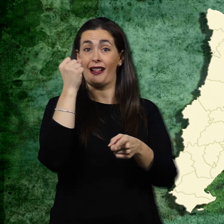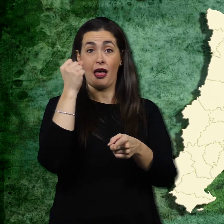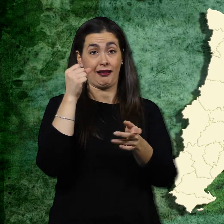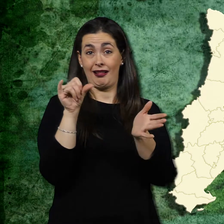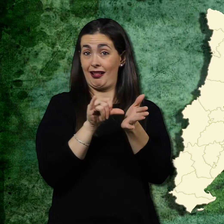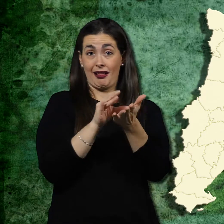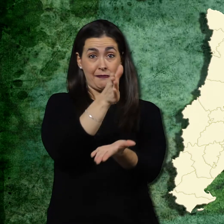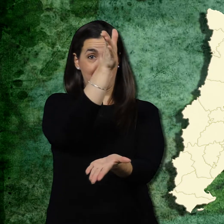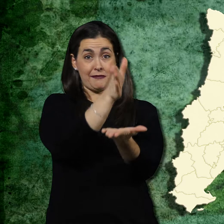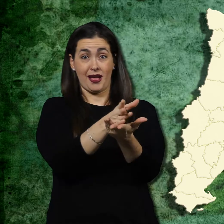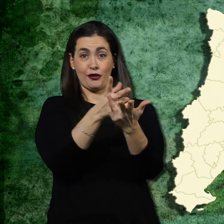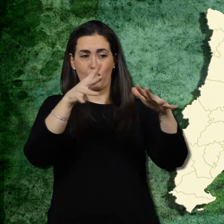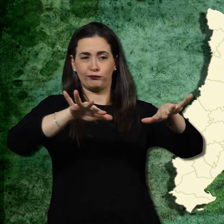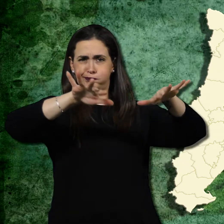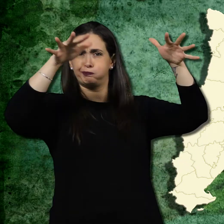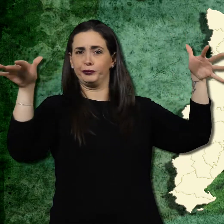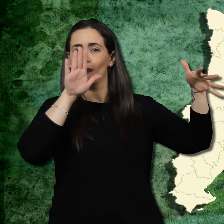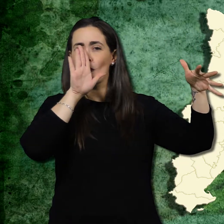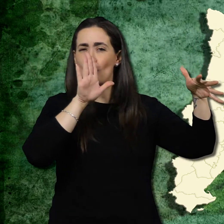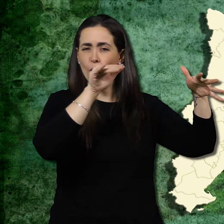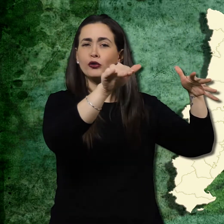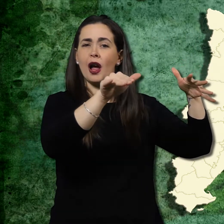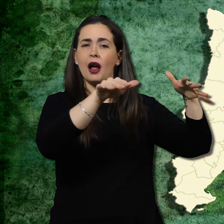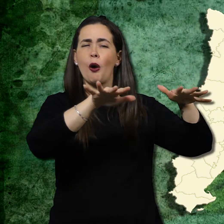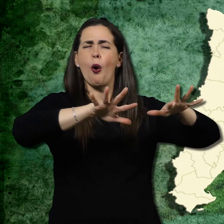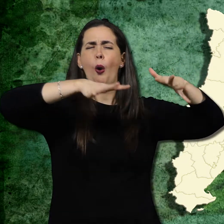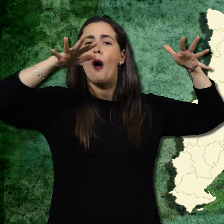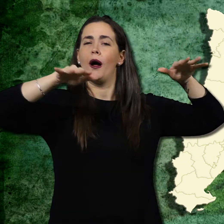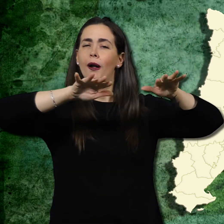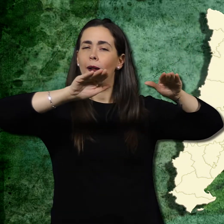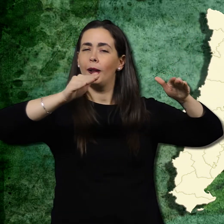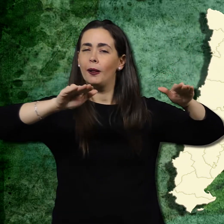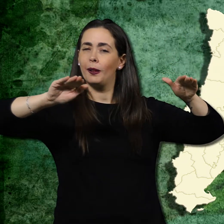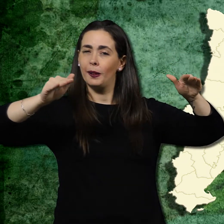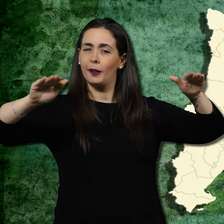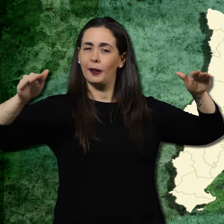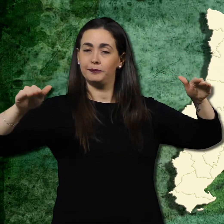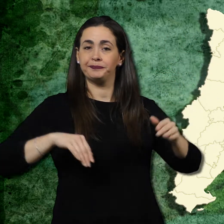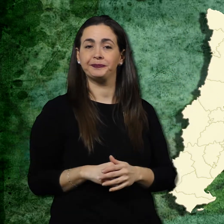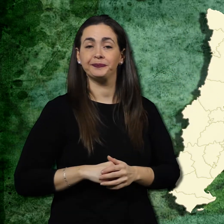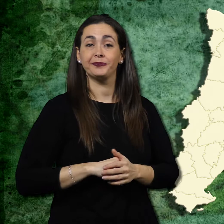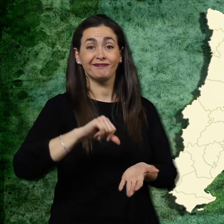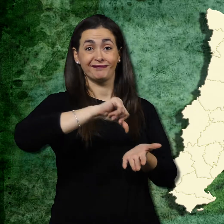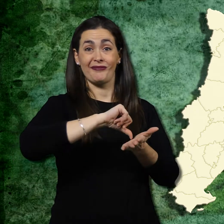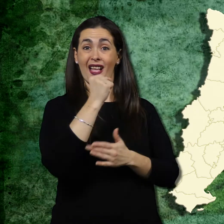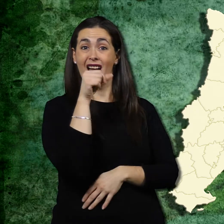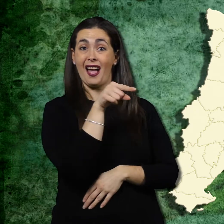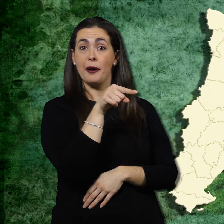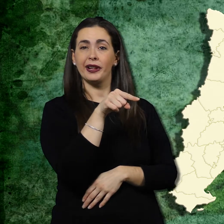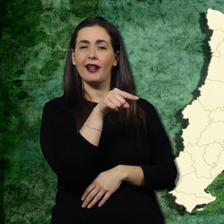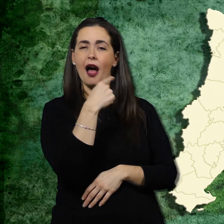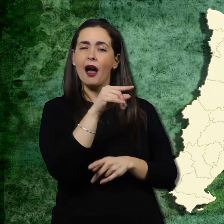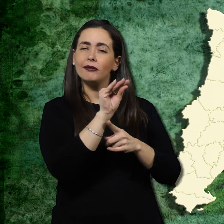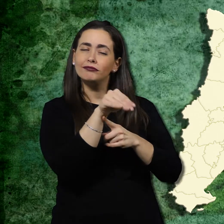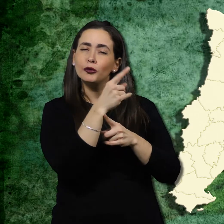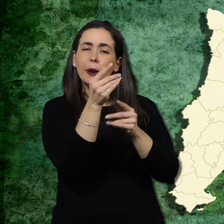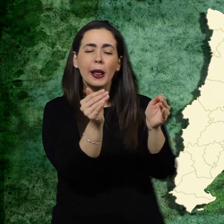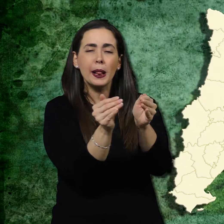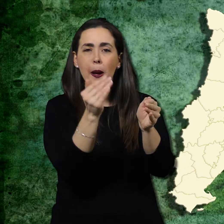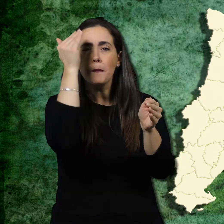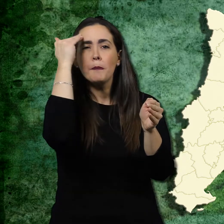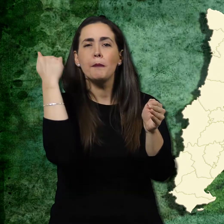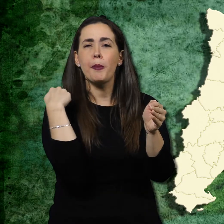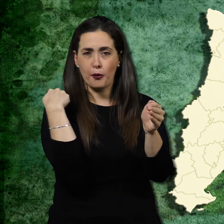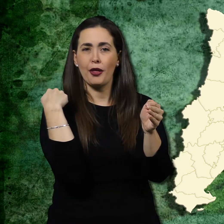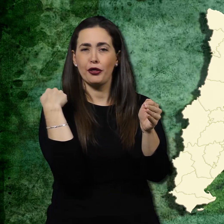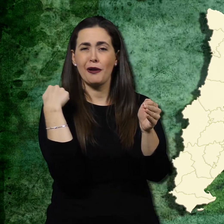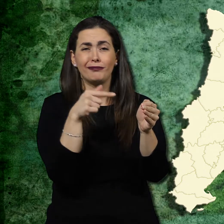entre dues zones muntanyoses d'orografia suau, la vila d'Abrera conserva l'encant d'una petita població rural